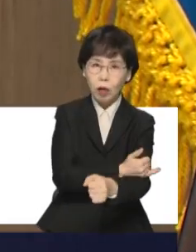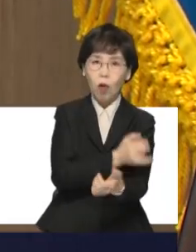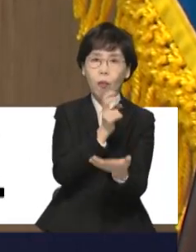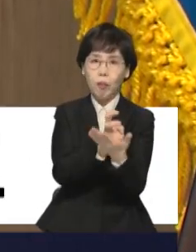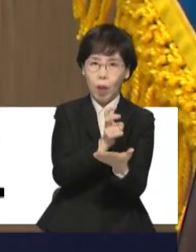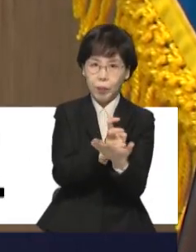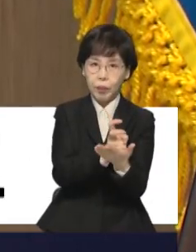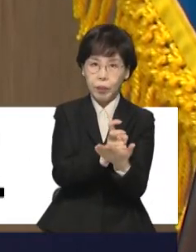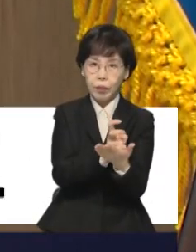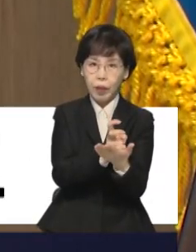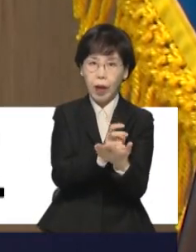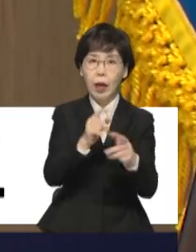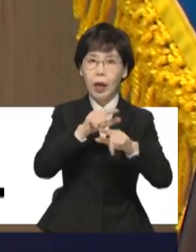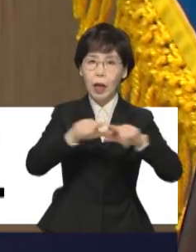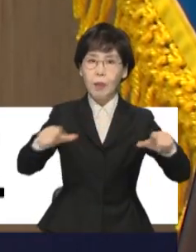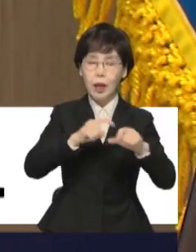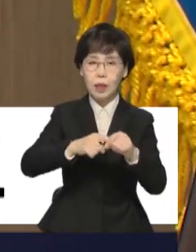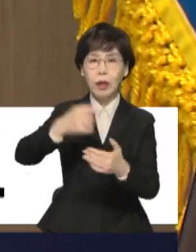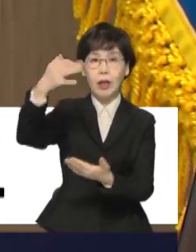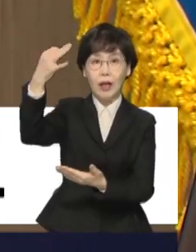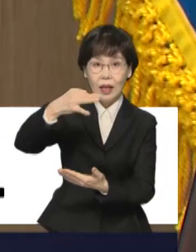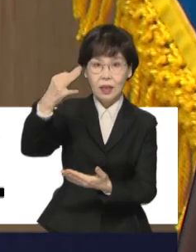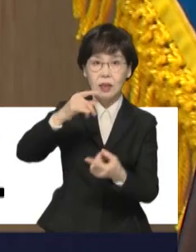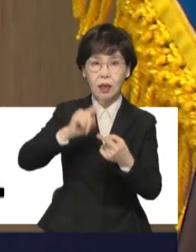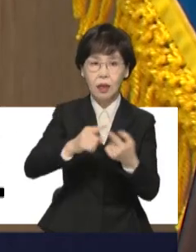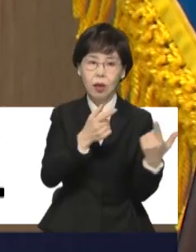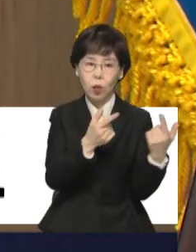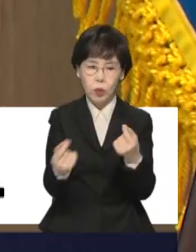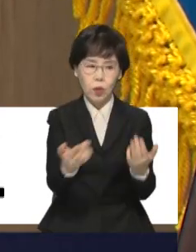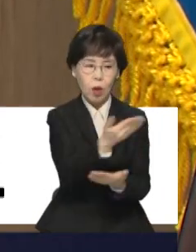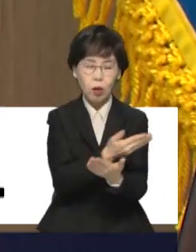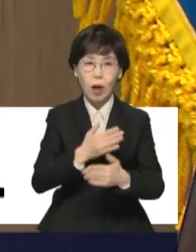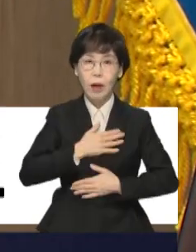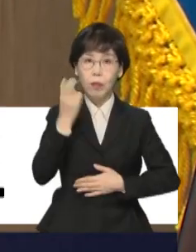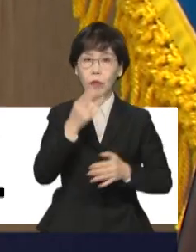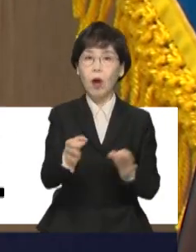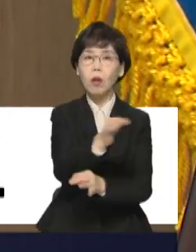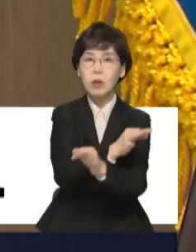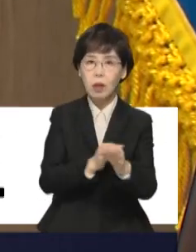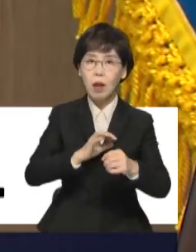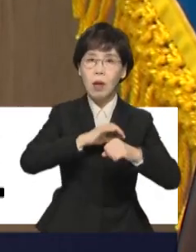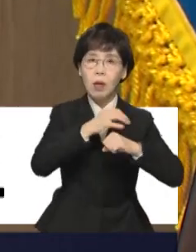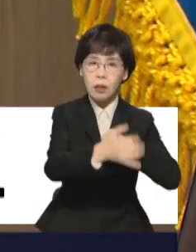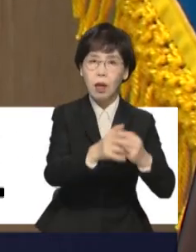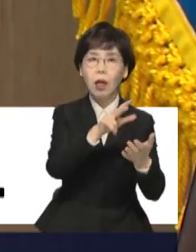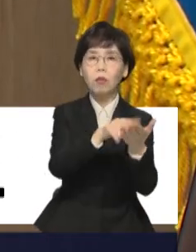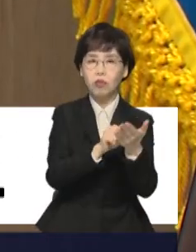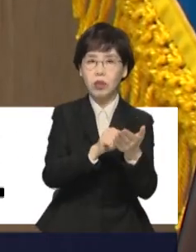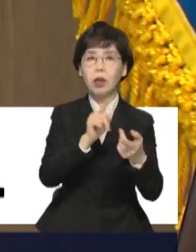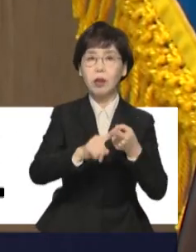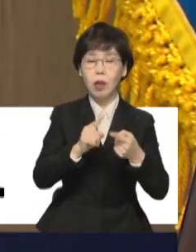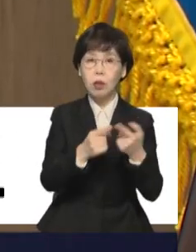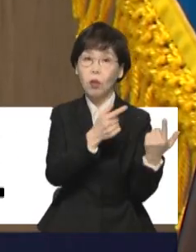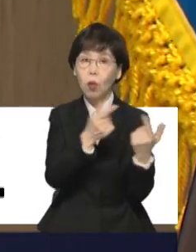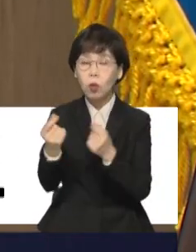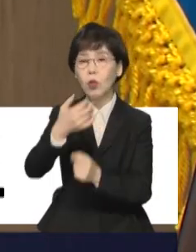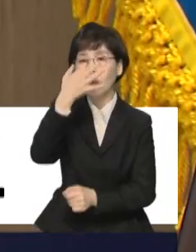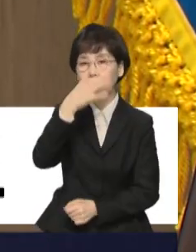보편적 가치를 공유하고 안보, 경제 글로벌 어젠다에서 공동의 이익을